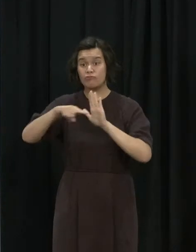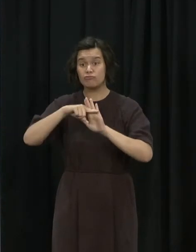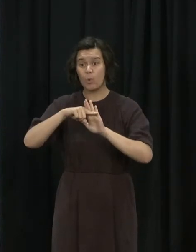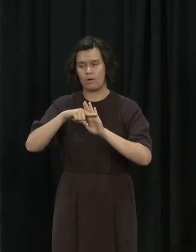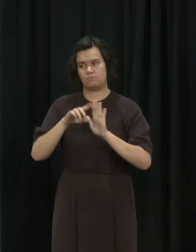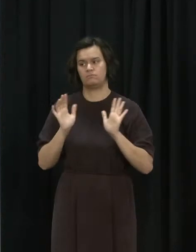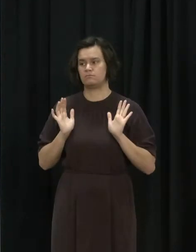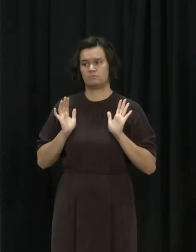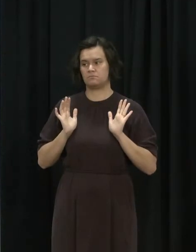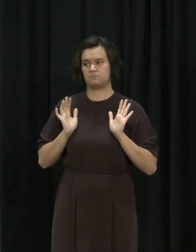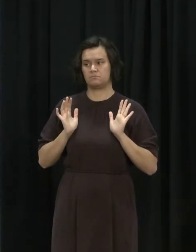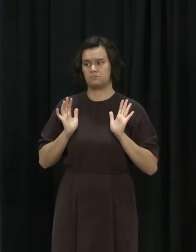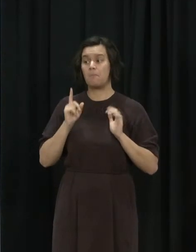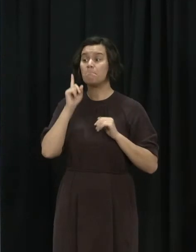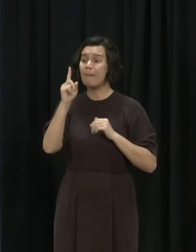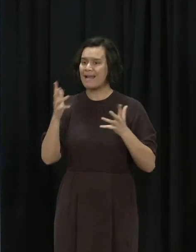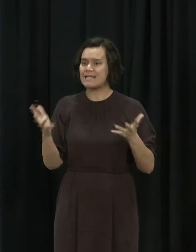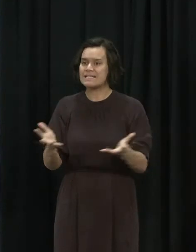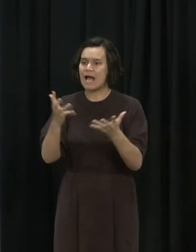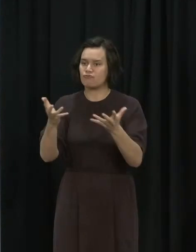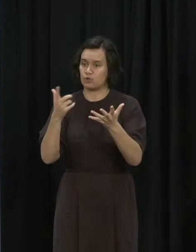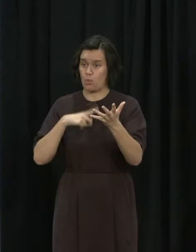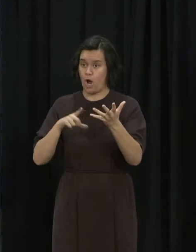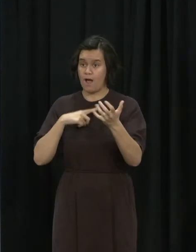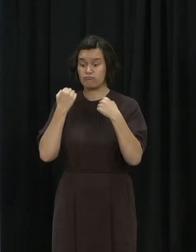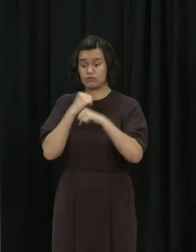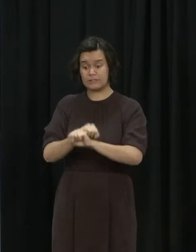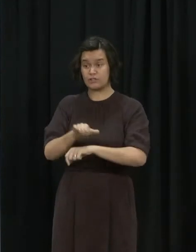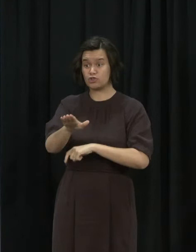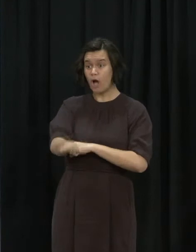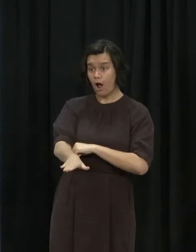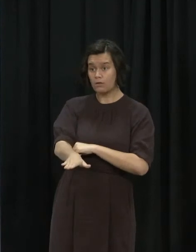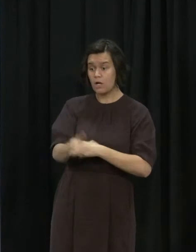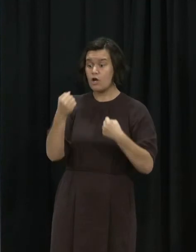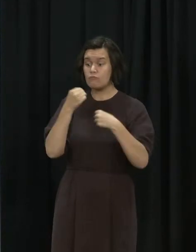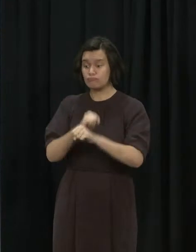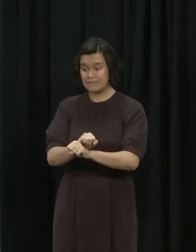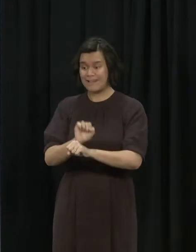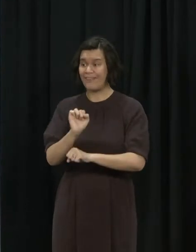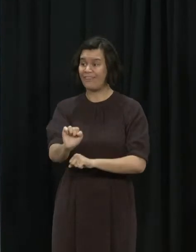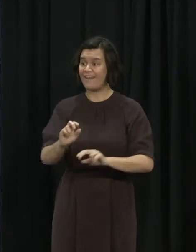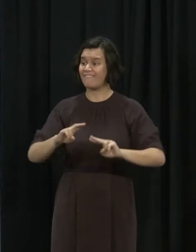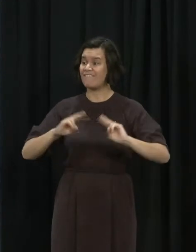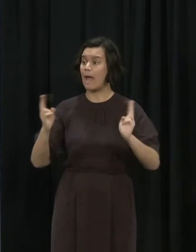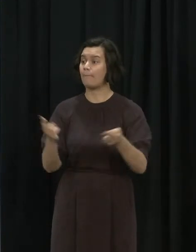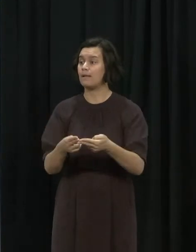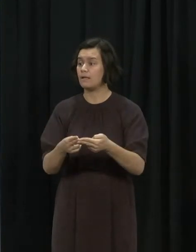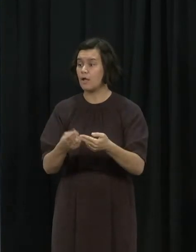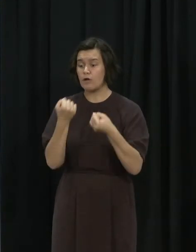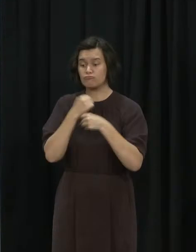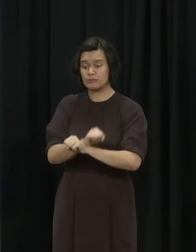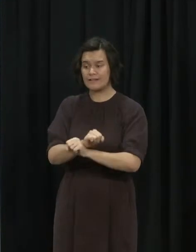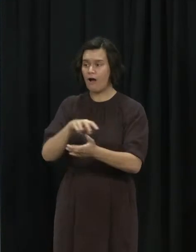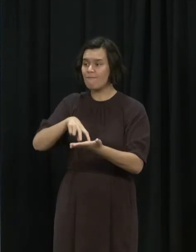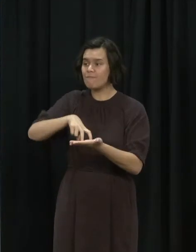nga taiohi. I te mutunga ka waiho tenei hei whiringa ma o